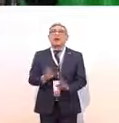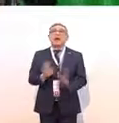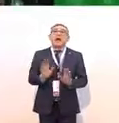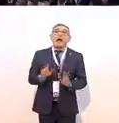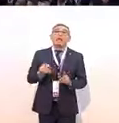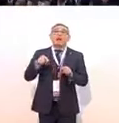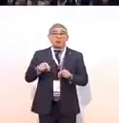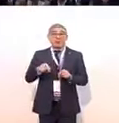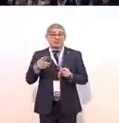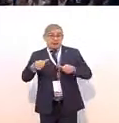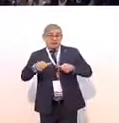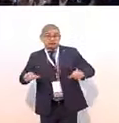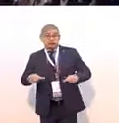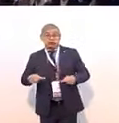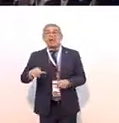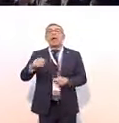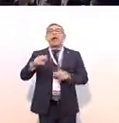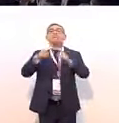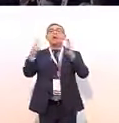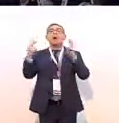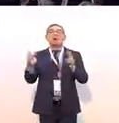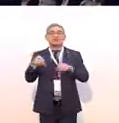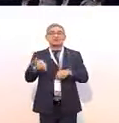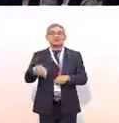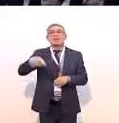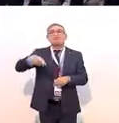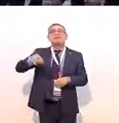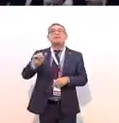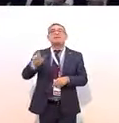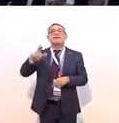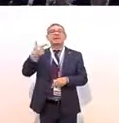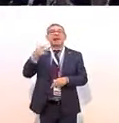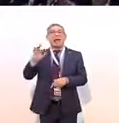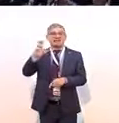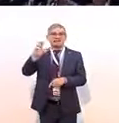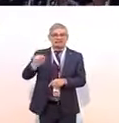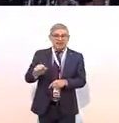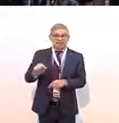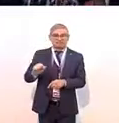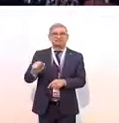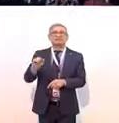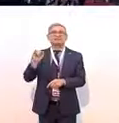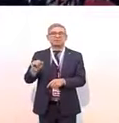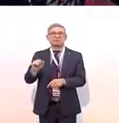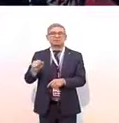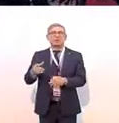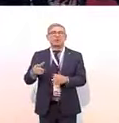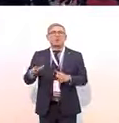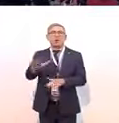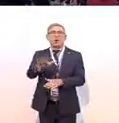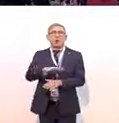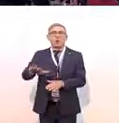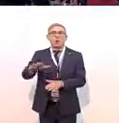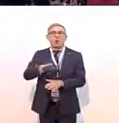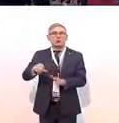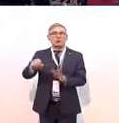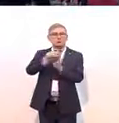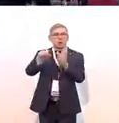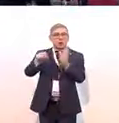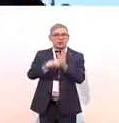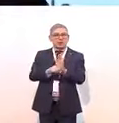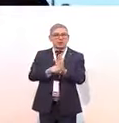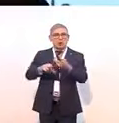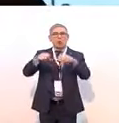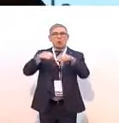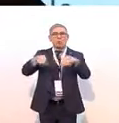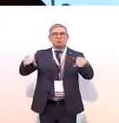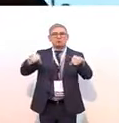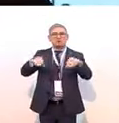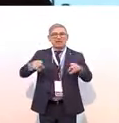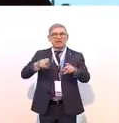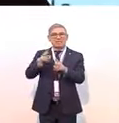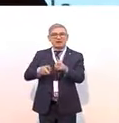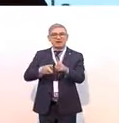lo so. Qui siamo a Pietrarsa, nel luogo storico in cui il museo della ferrovia ci richiama